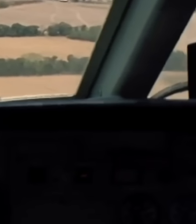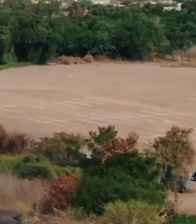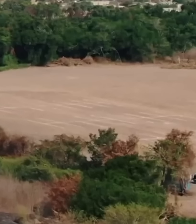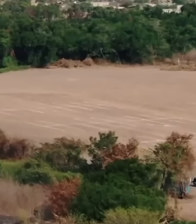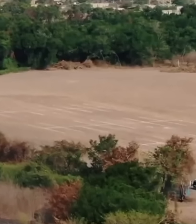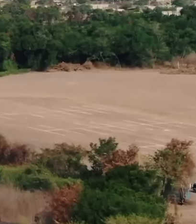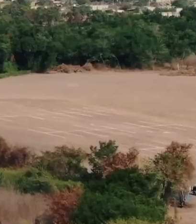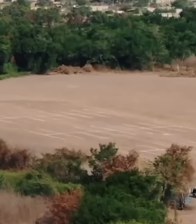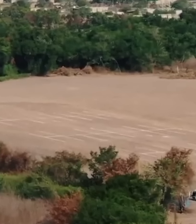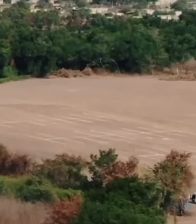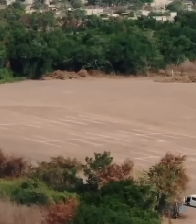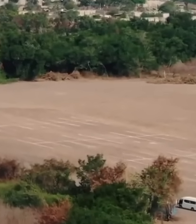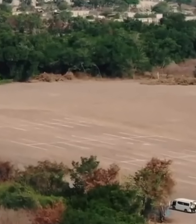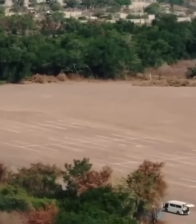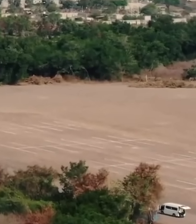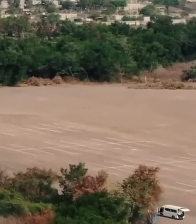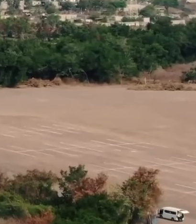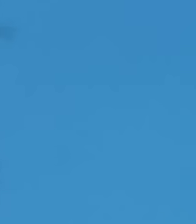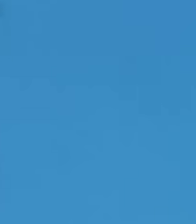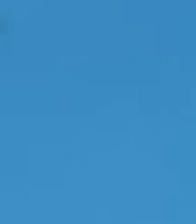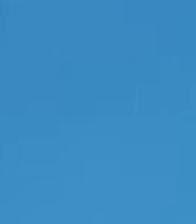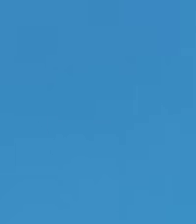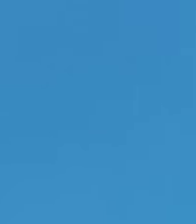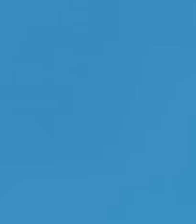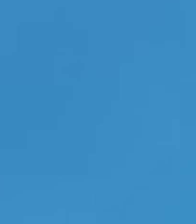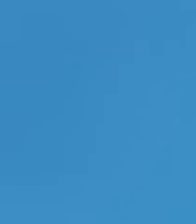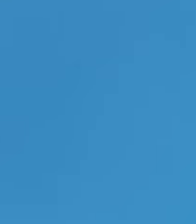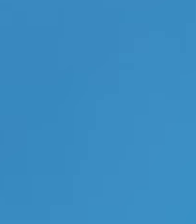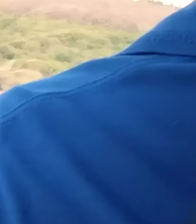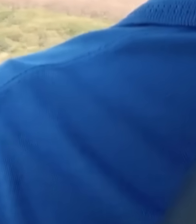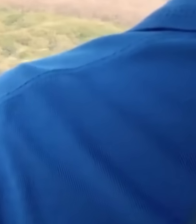en aprovechamiento hidroeléctrico e hidrocarburos en zonas fronterizas.